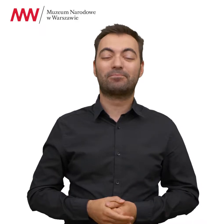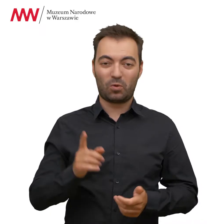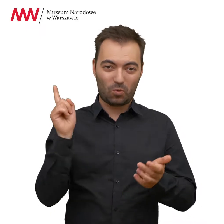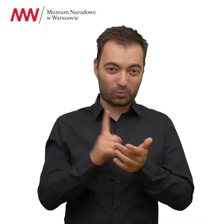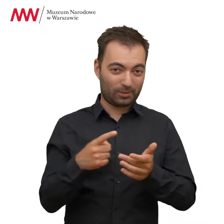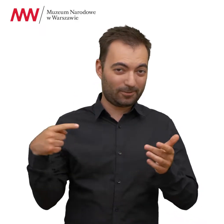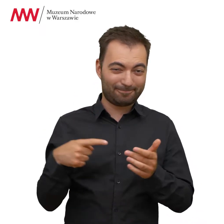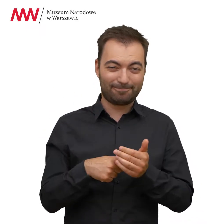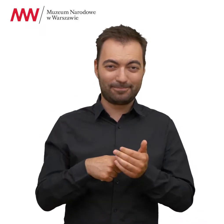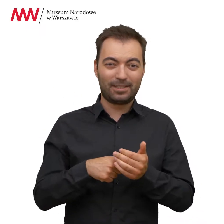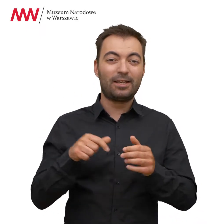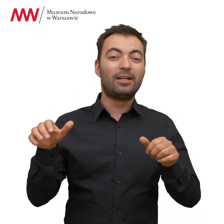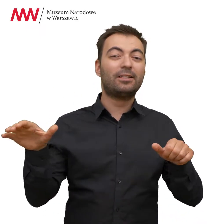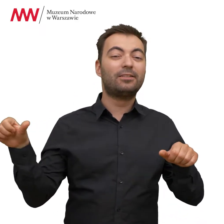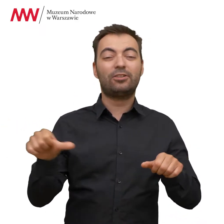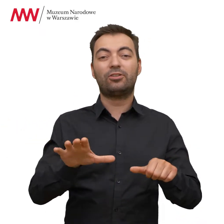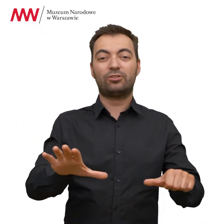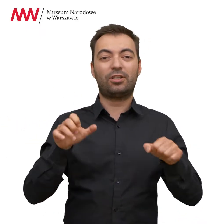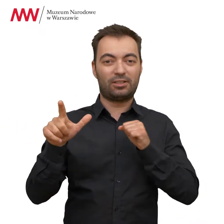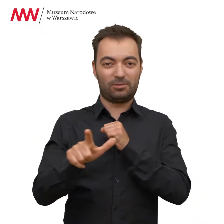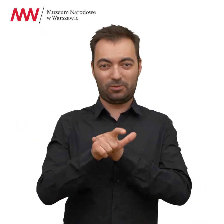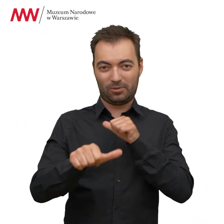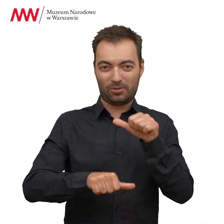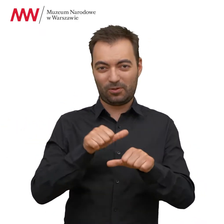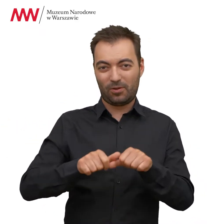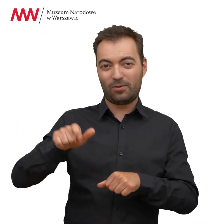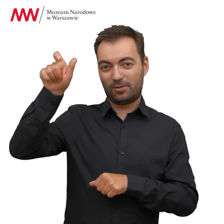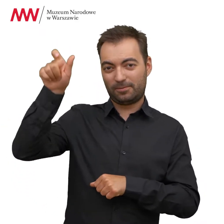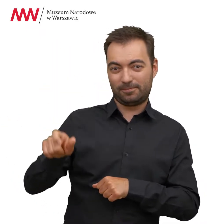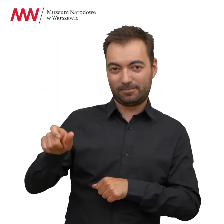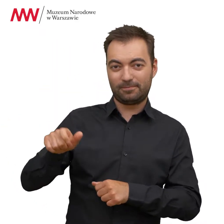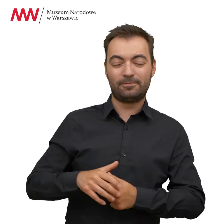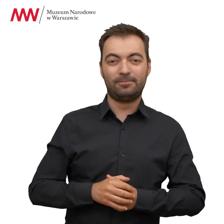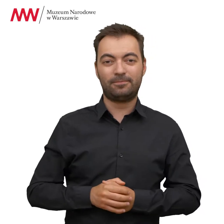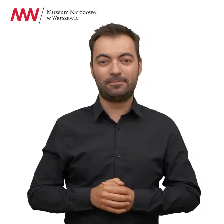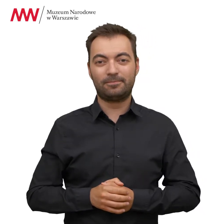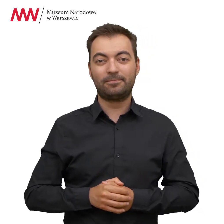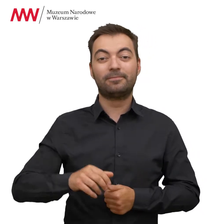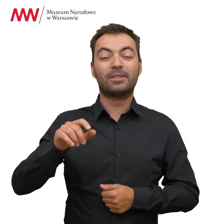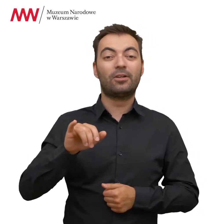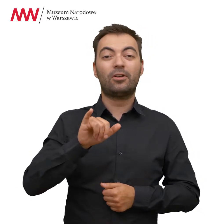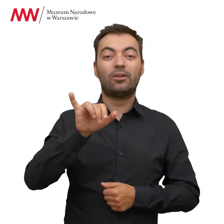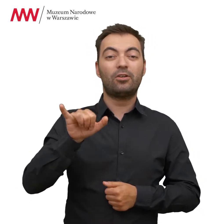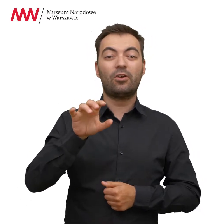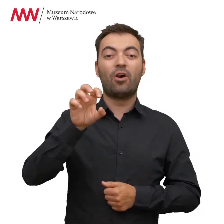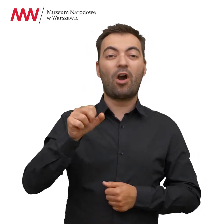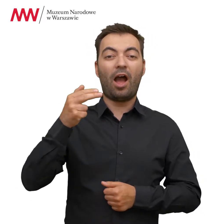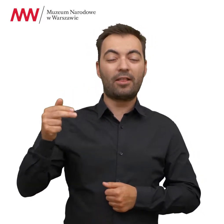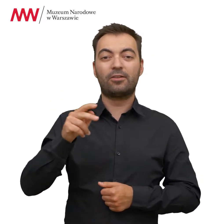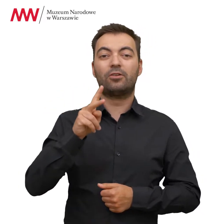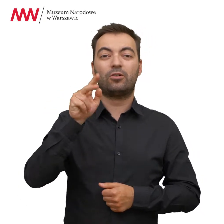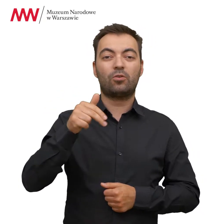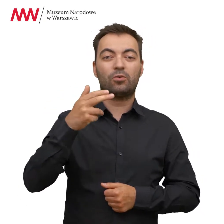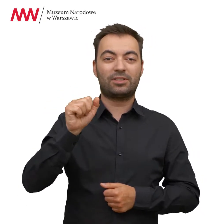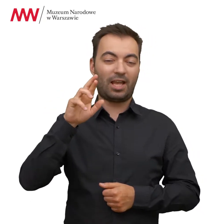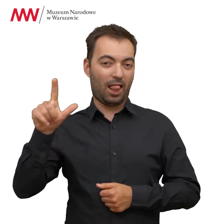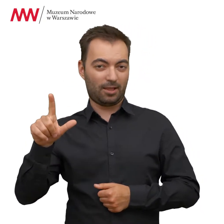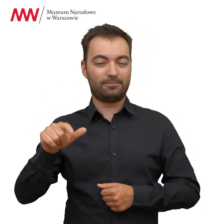Odkrył ją w drugiej połowie XVII wieku Johann Kunckel,